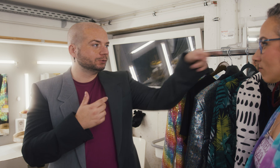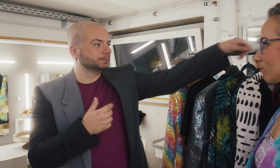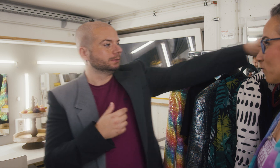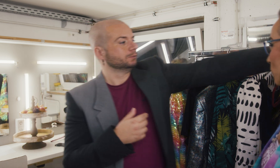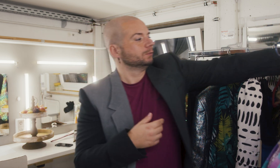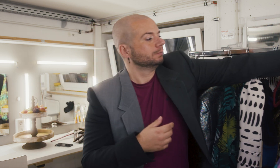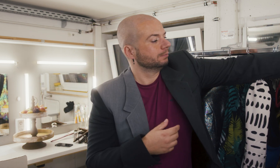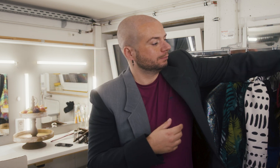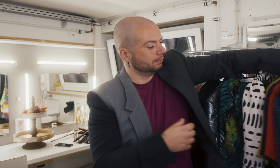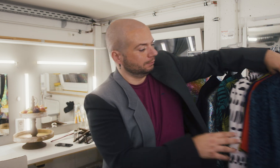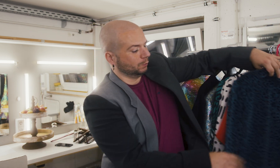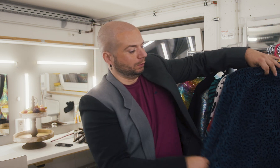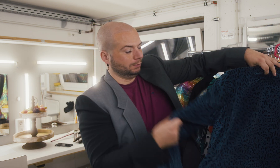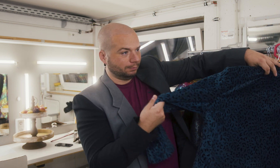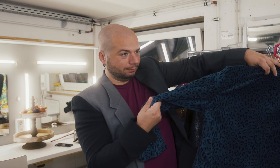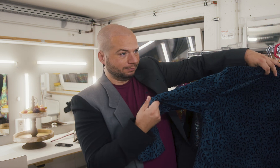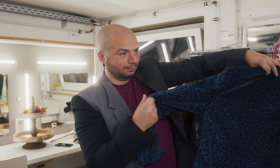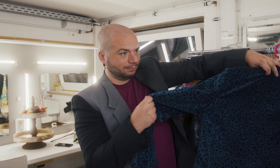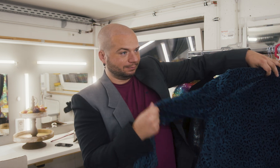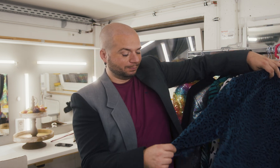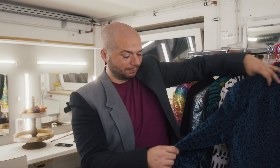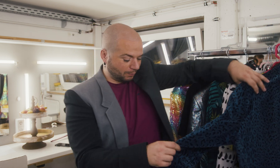Zum Beispiel kamen wir auf dieses Jackett hier.